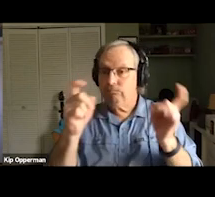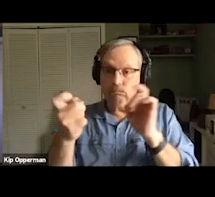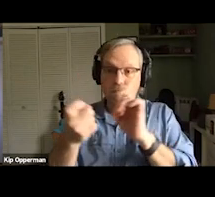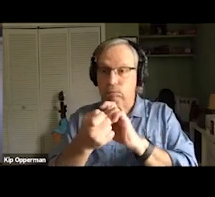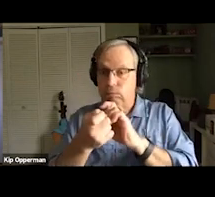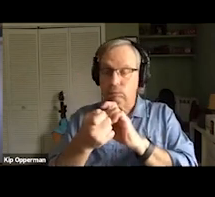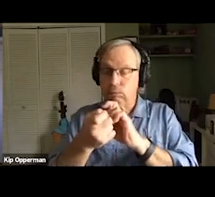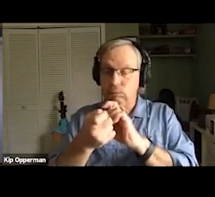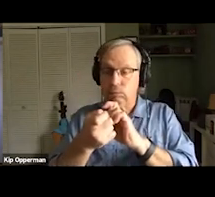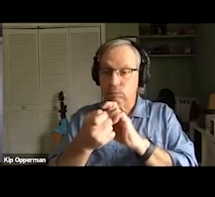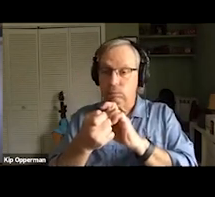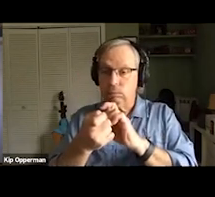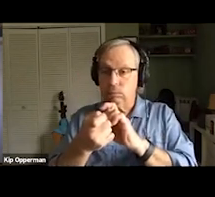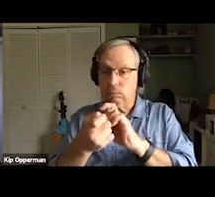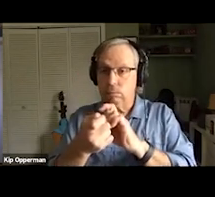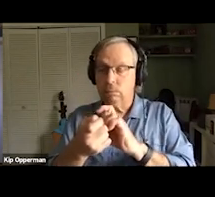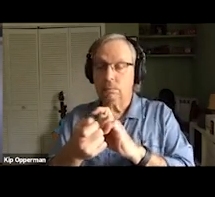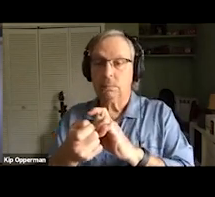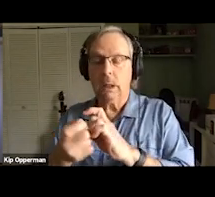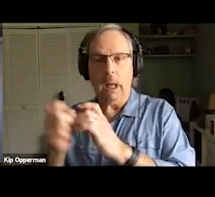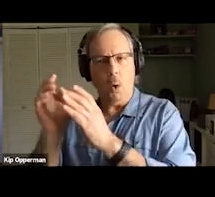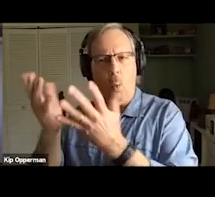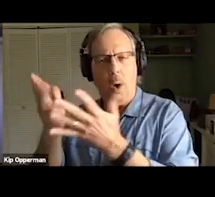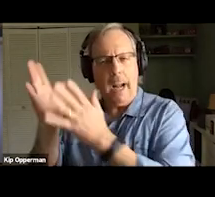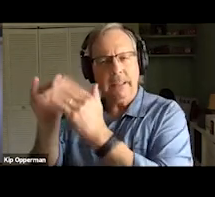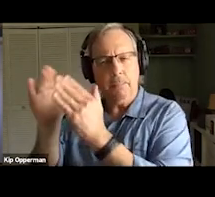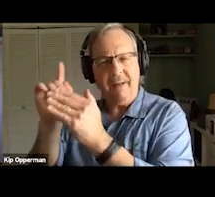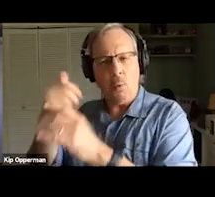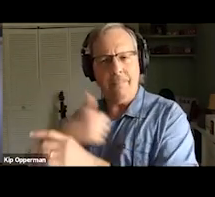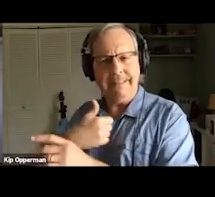en las expectativas que tengo para mí mismo